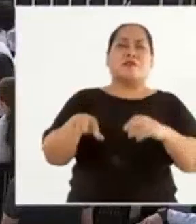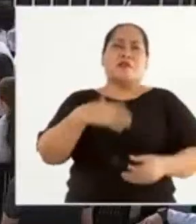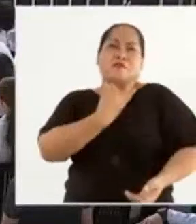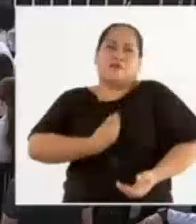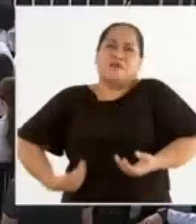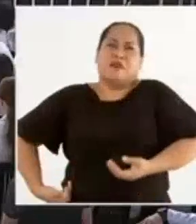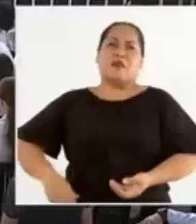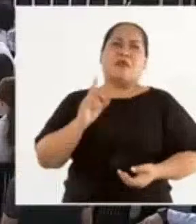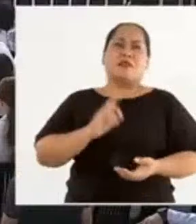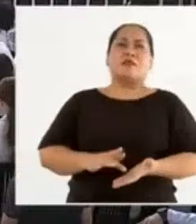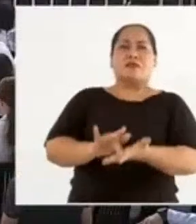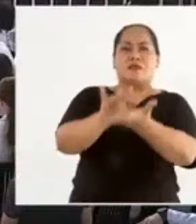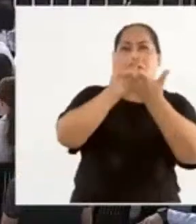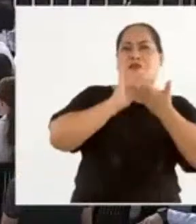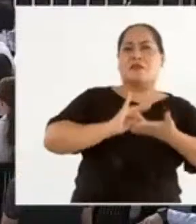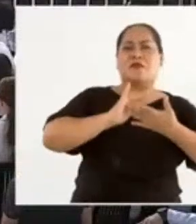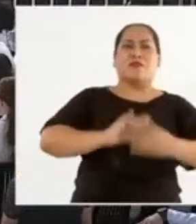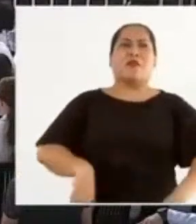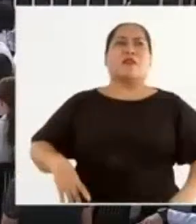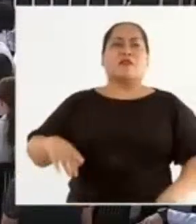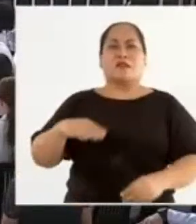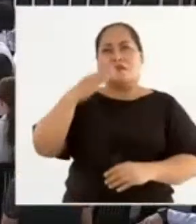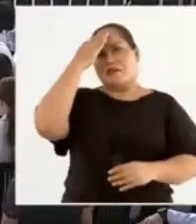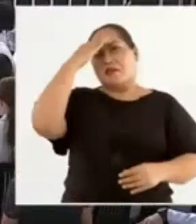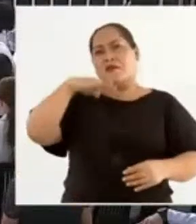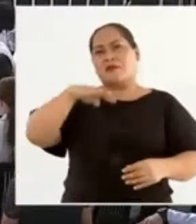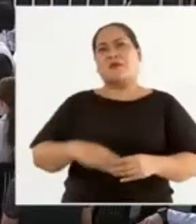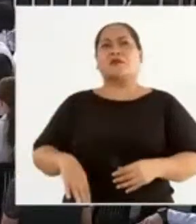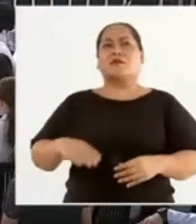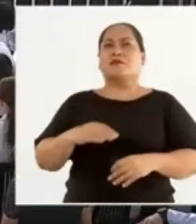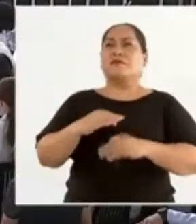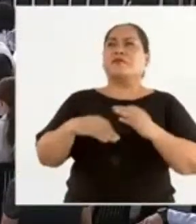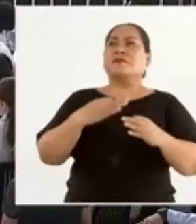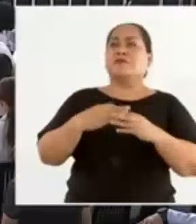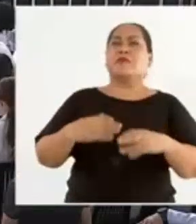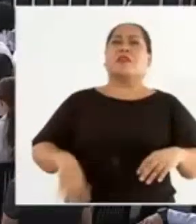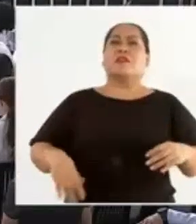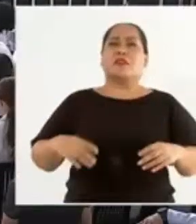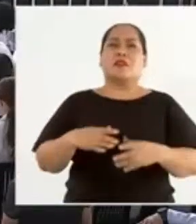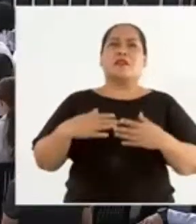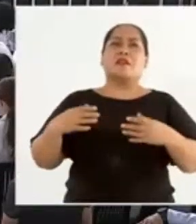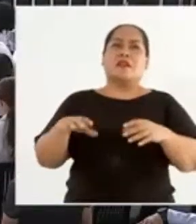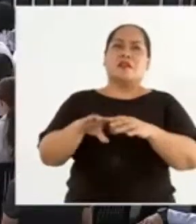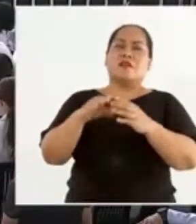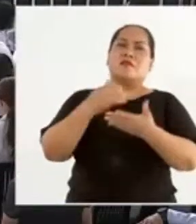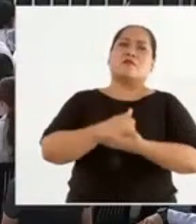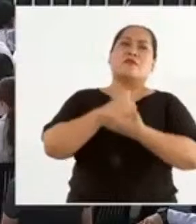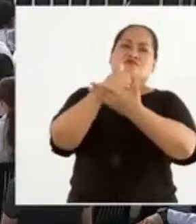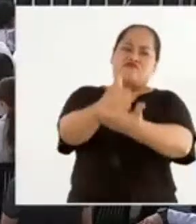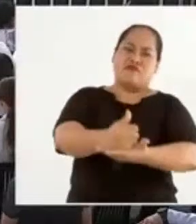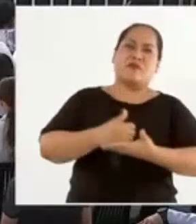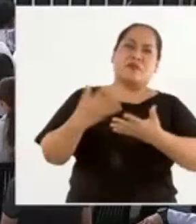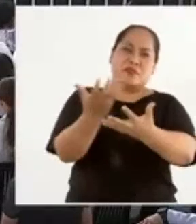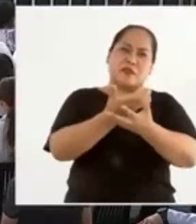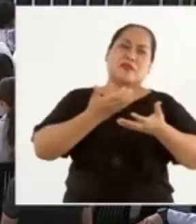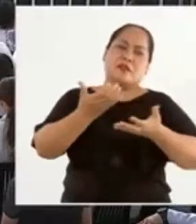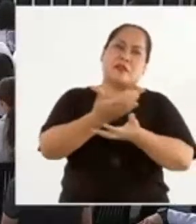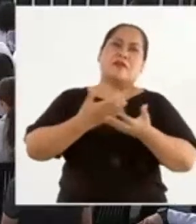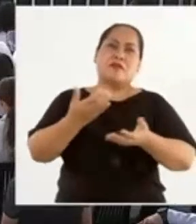convencidos de que con la participación del pueblo vamos a combatir y disminuir este delito en muy